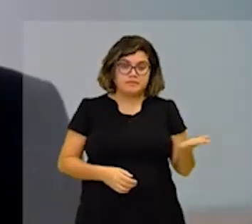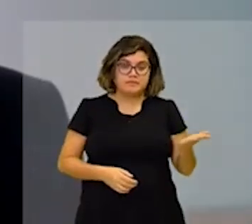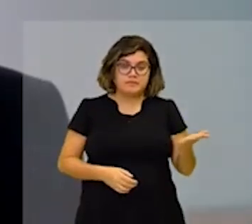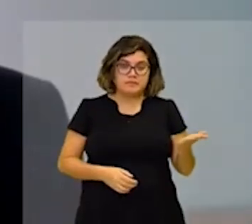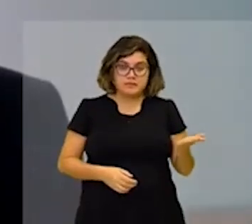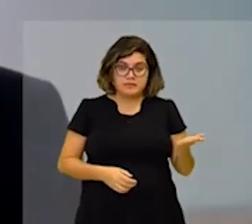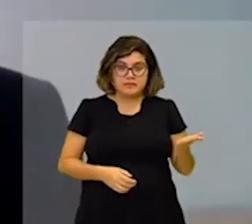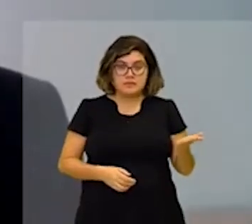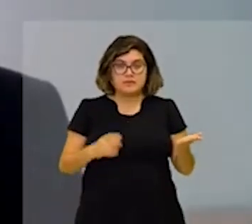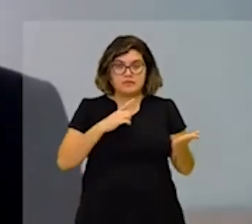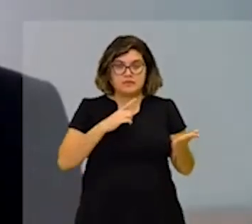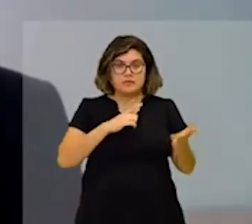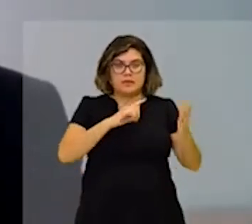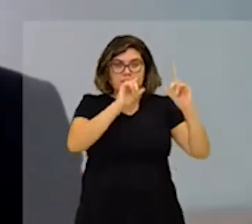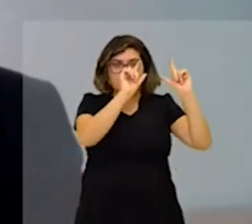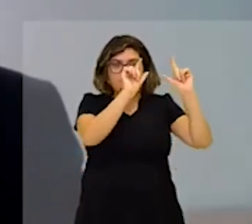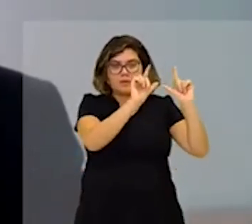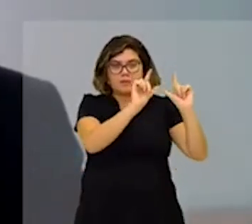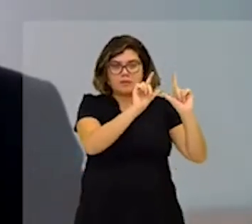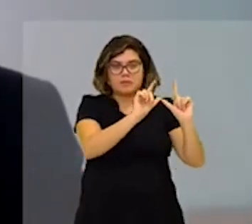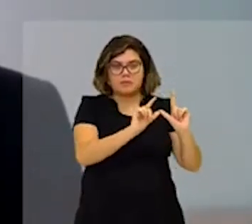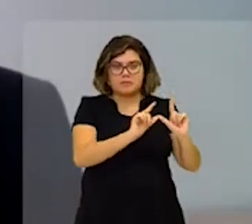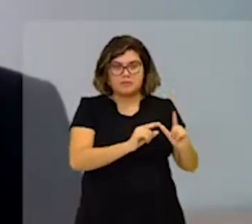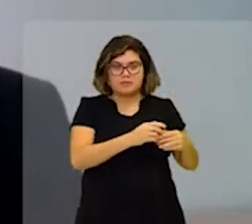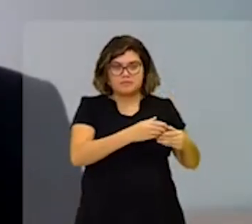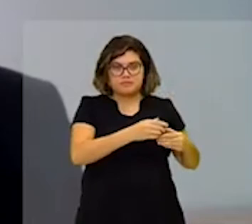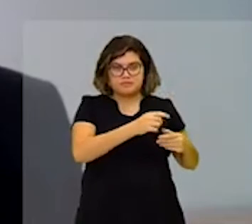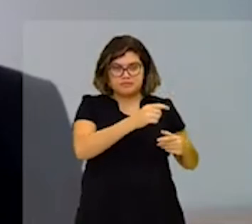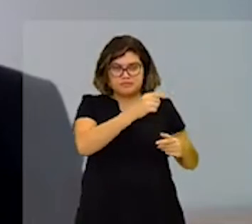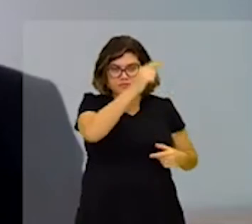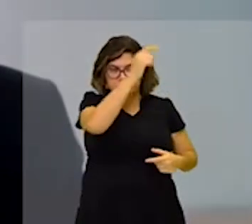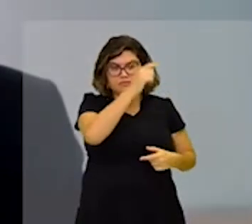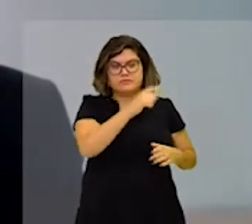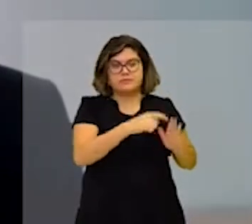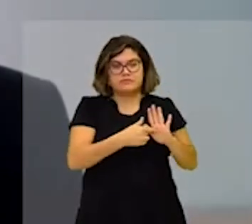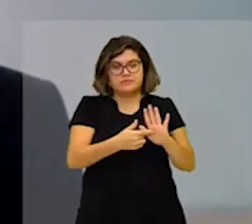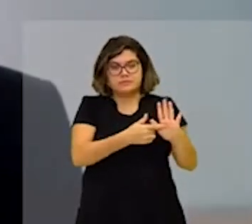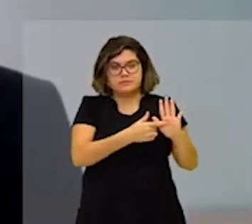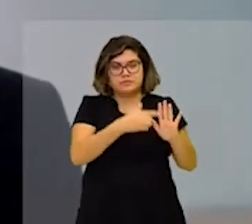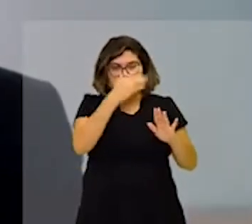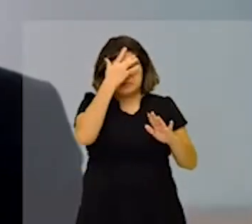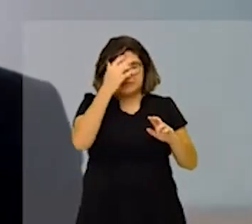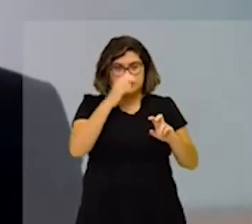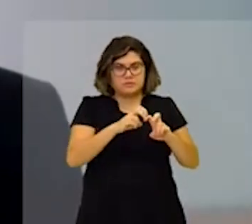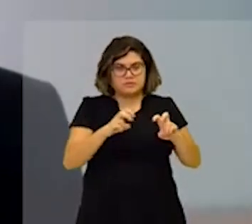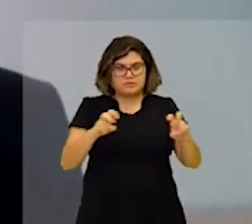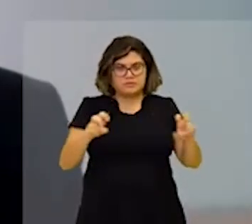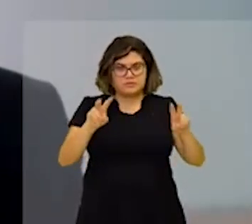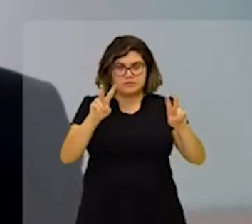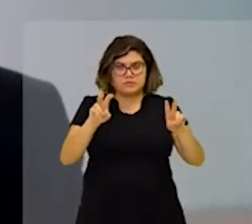menores dispostas verticalmente que aparecem concorrentes desta mesa temática para o salto